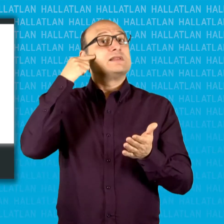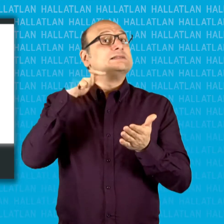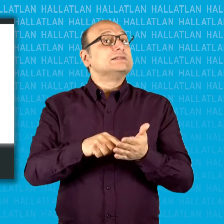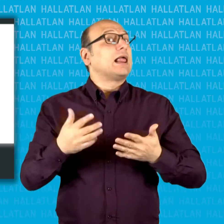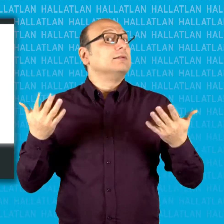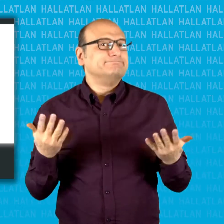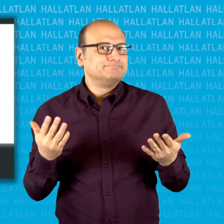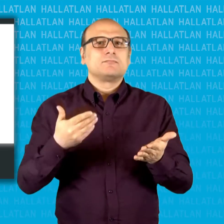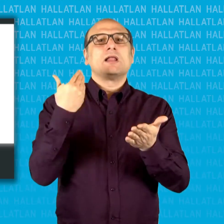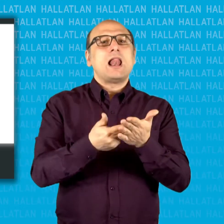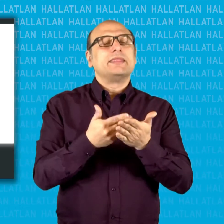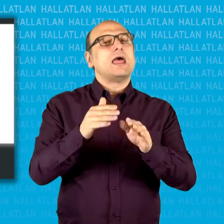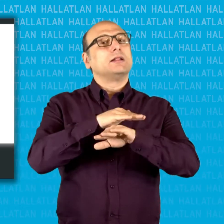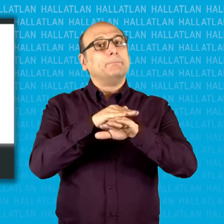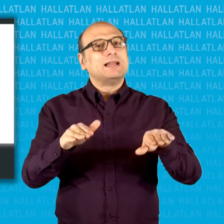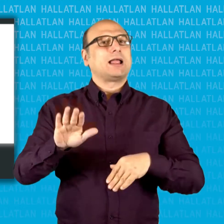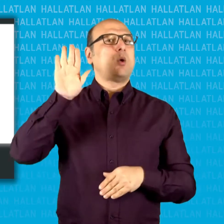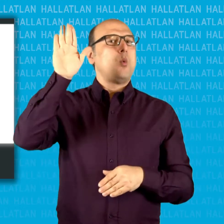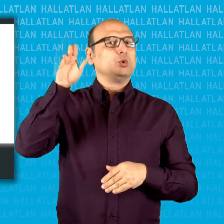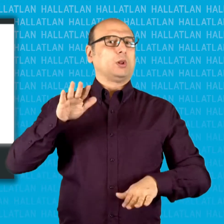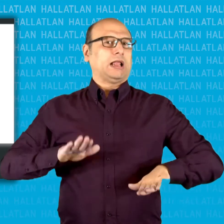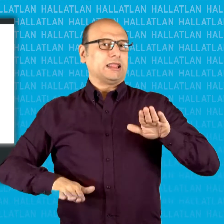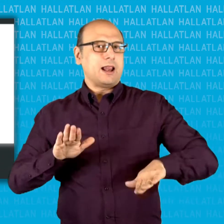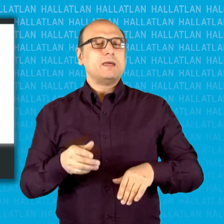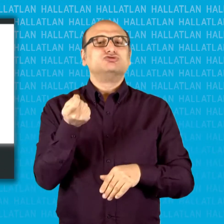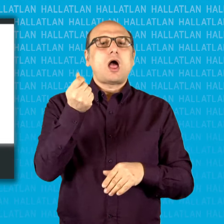Az a céljuk, hogy mindenki otthonról, kényelmesen